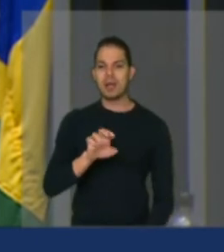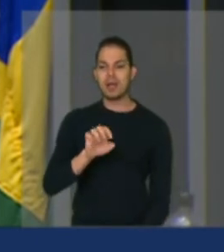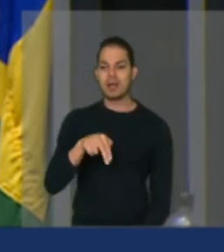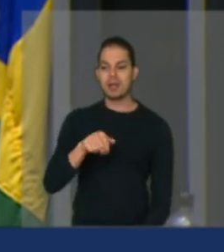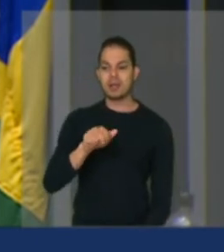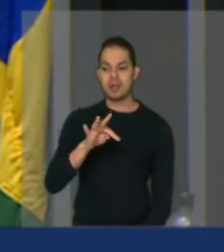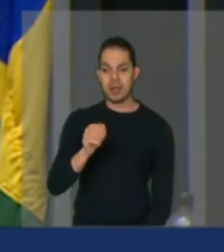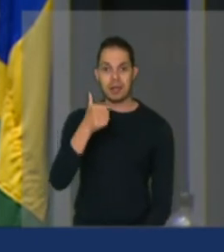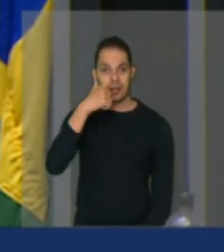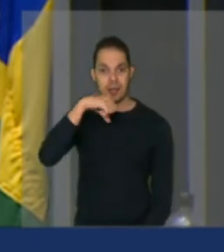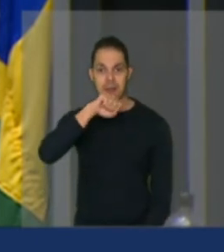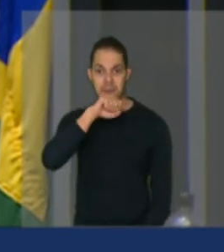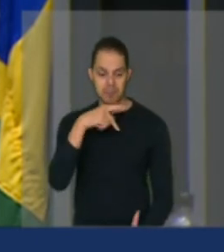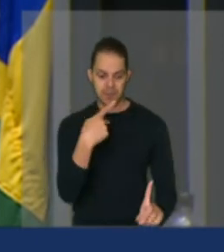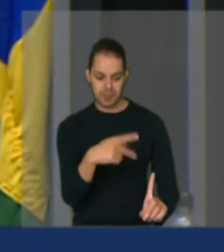RENATA, A SUA MÃ E, AO THOMAS, SEU FILHO, A MINHA